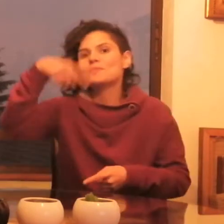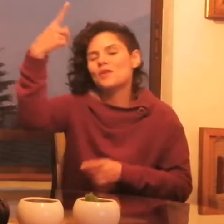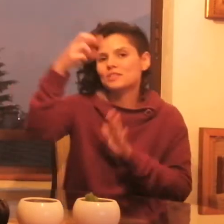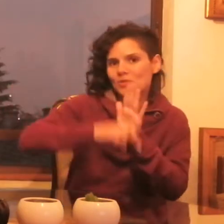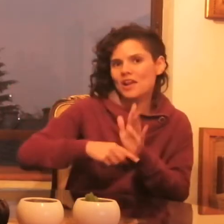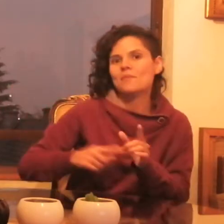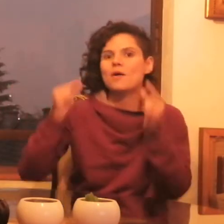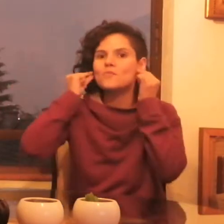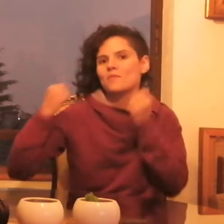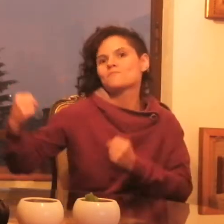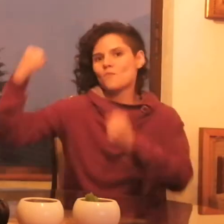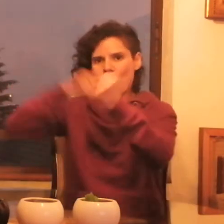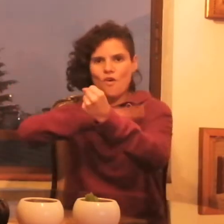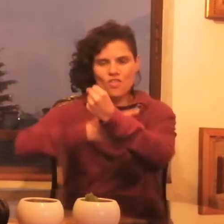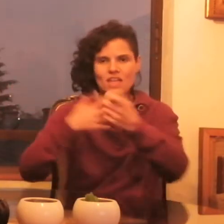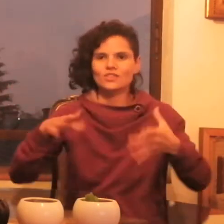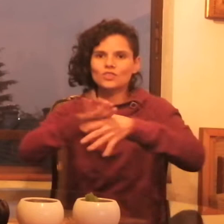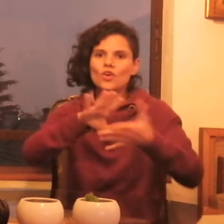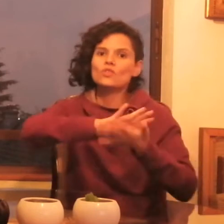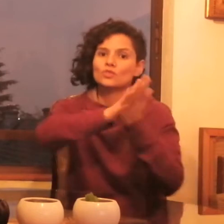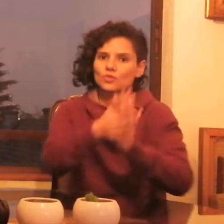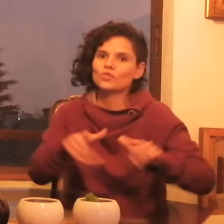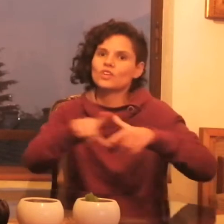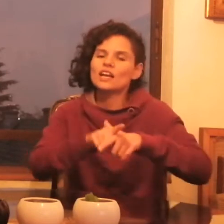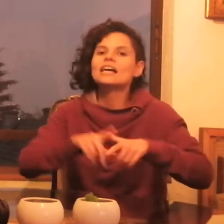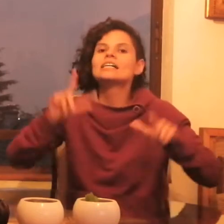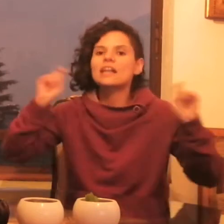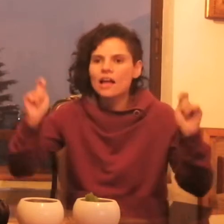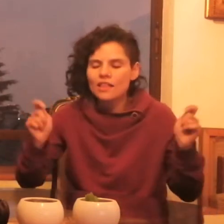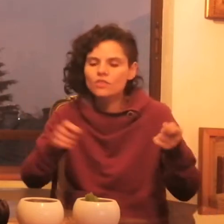de Mujer aquí en Todos Juntos Radio y vamos a cerrar con un temita de Stone Giant Wizard